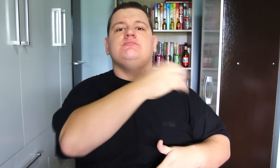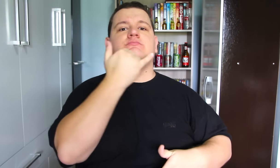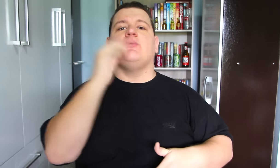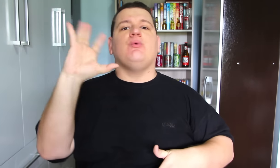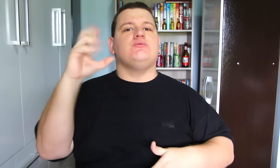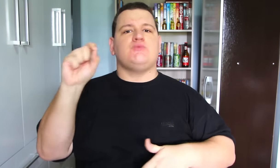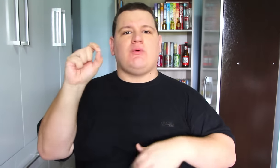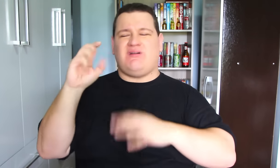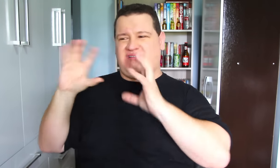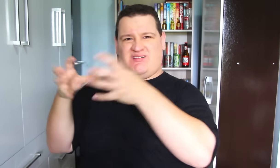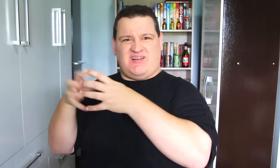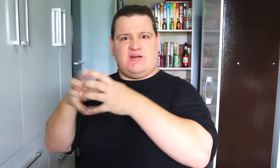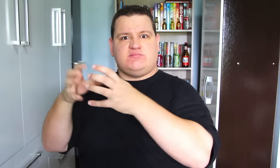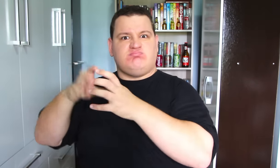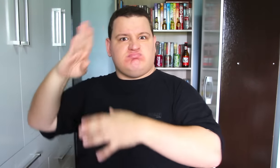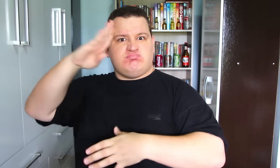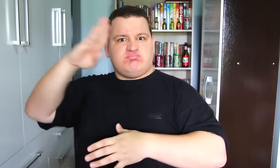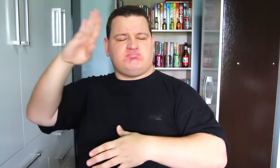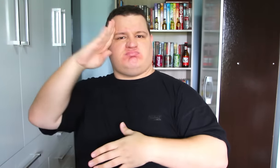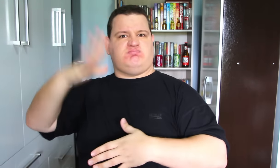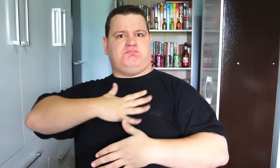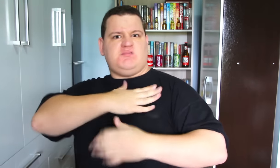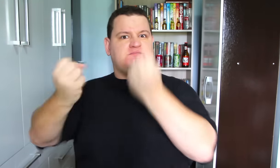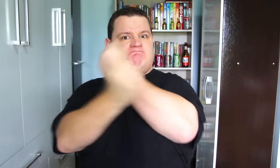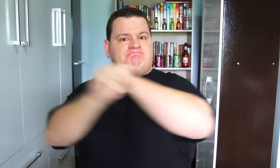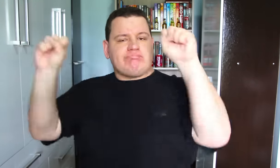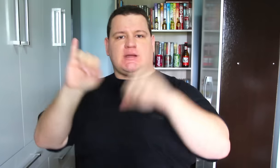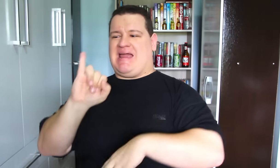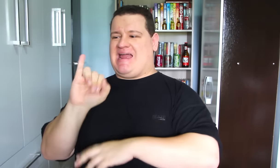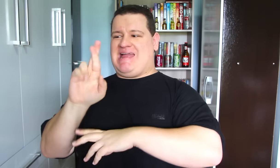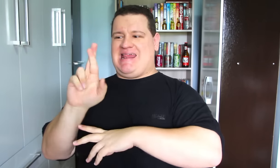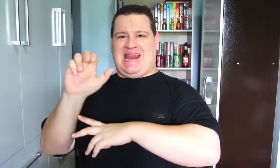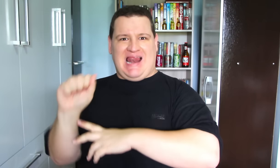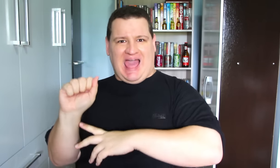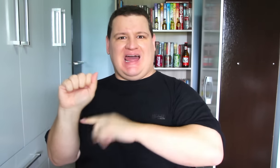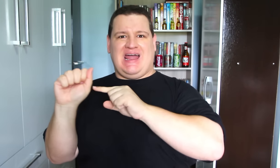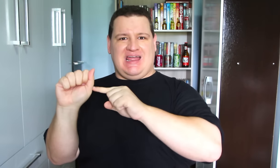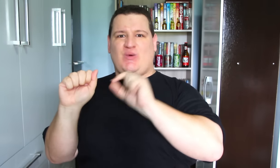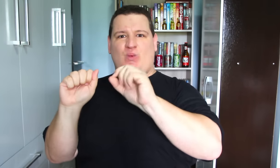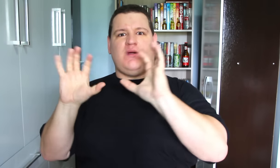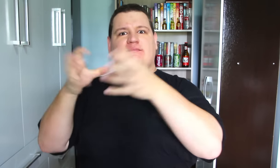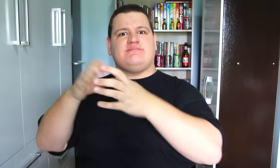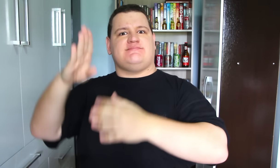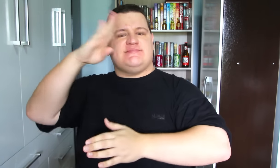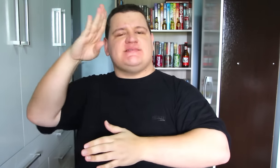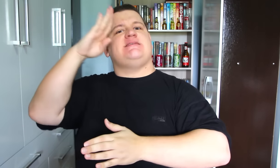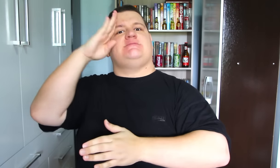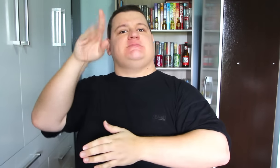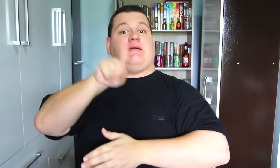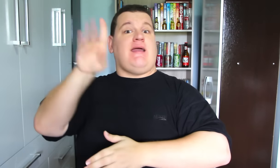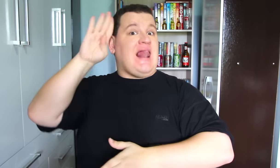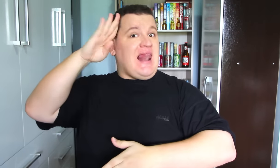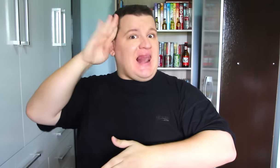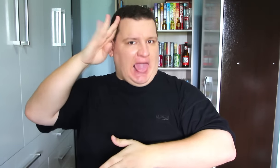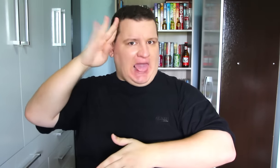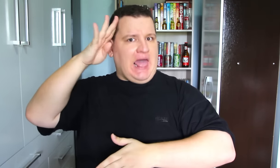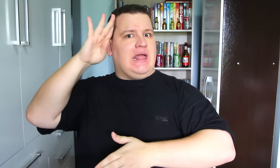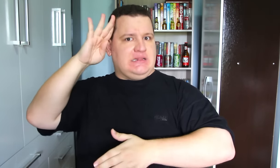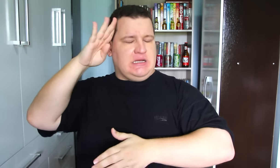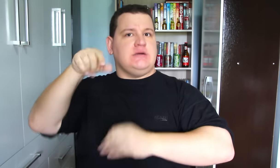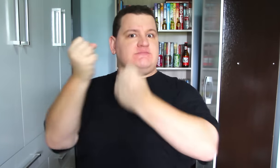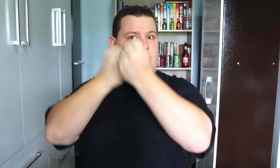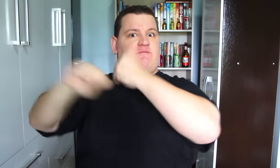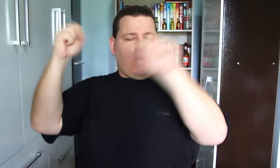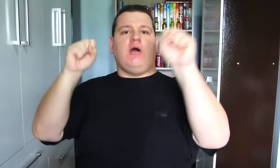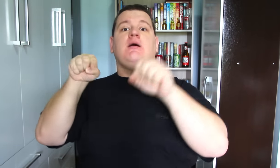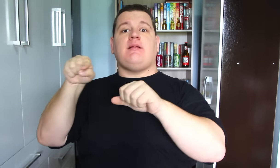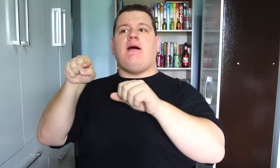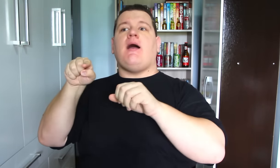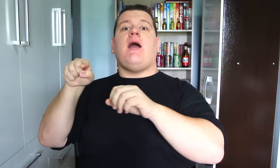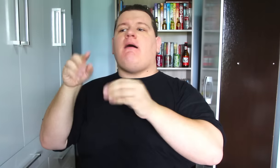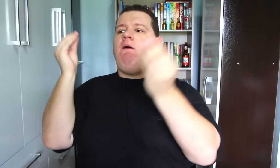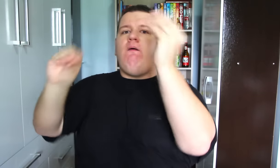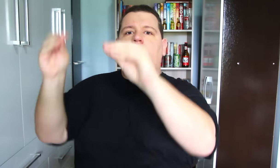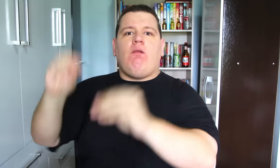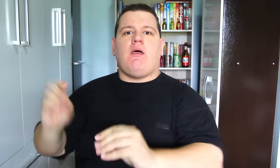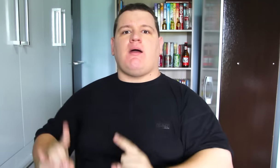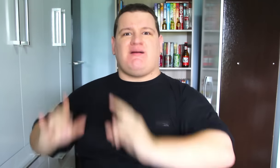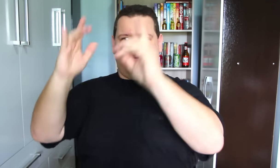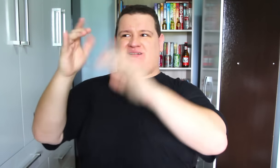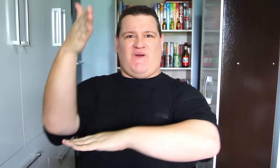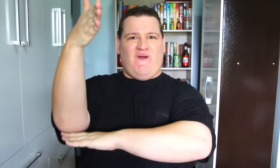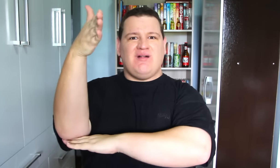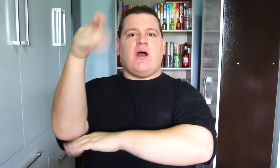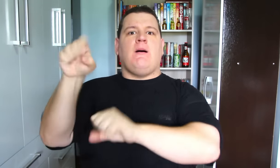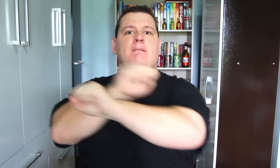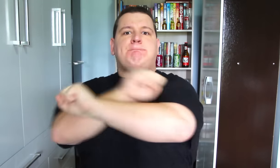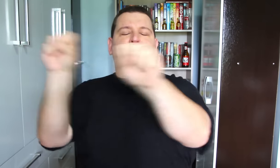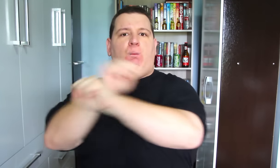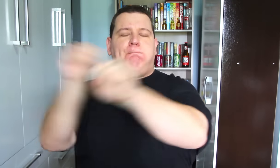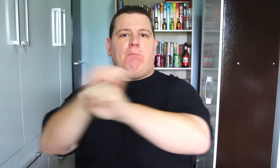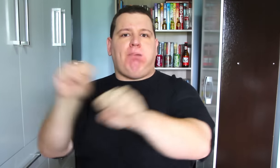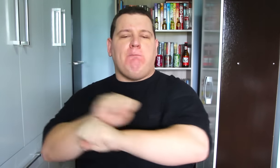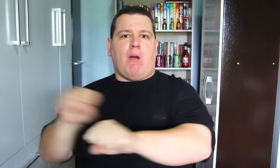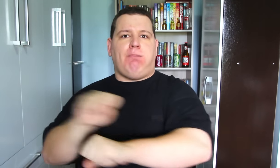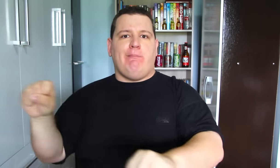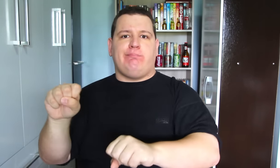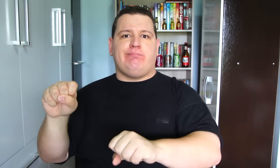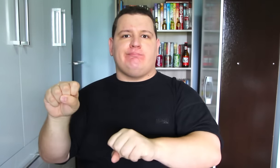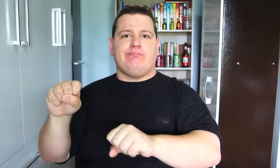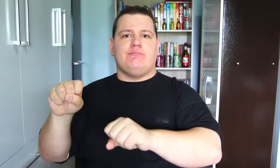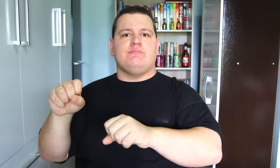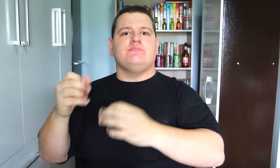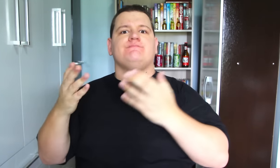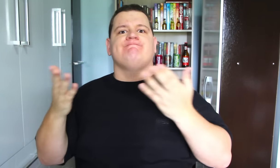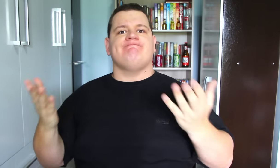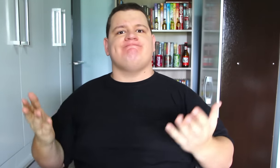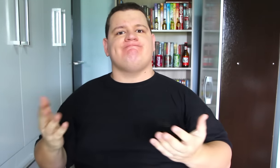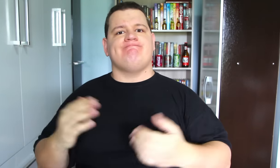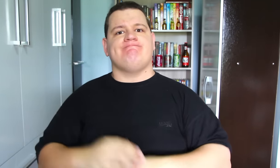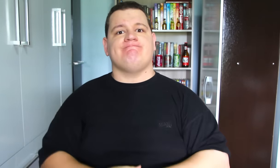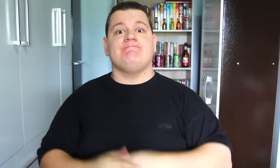Acontece que o IRA (Exercito Republicano Irlandês) provocou um atentado com bombas no hotel.